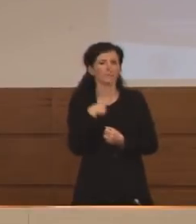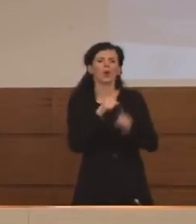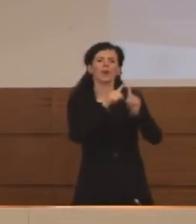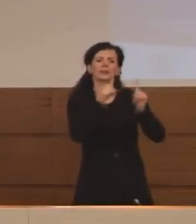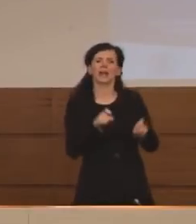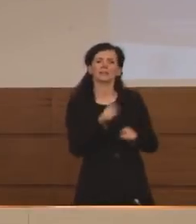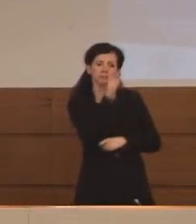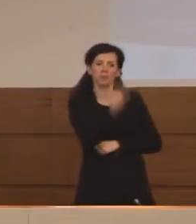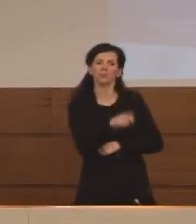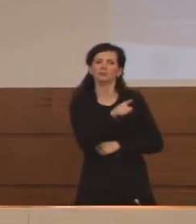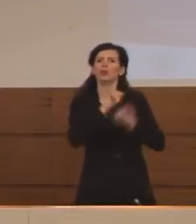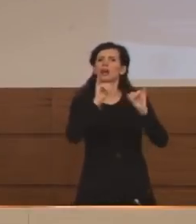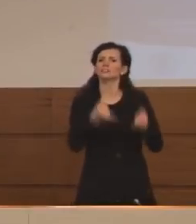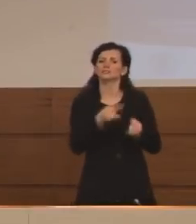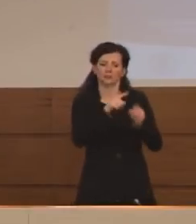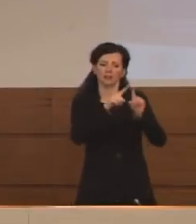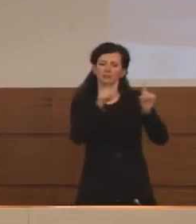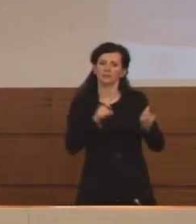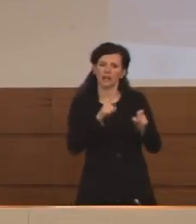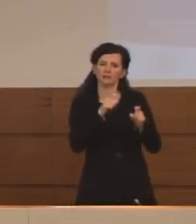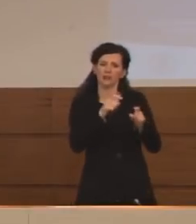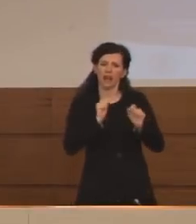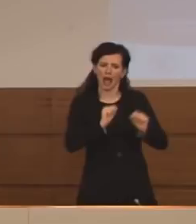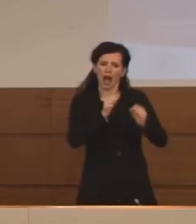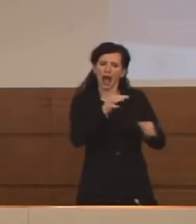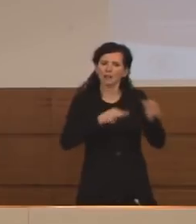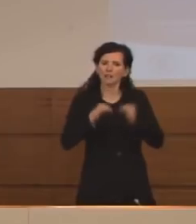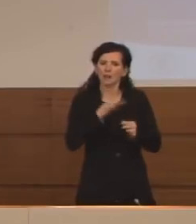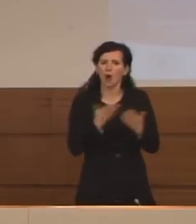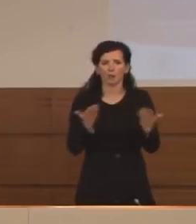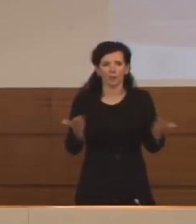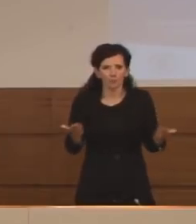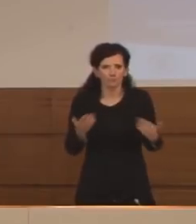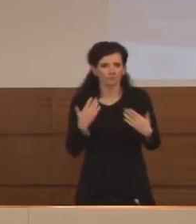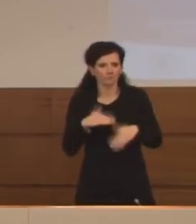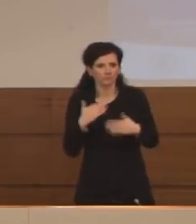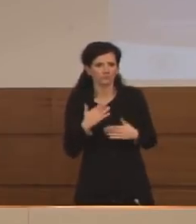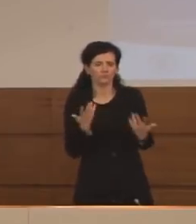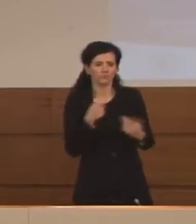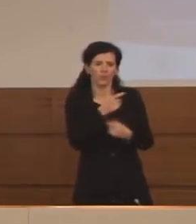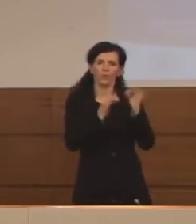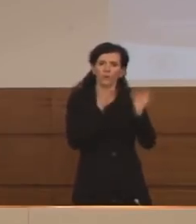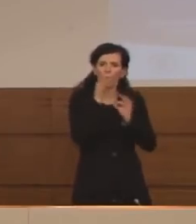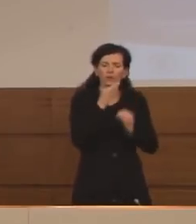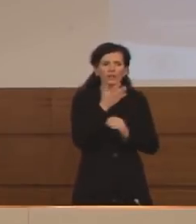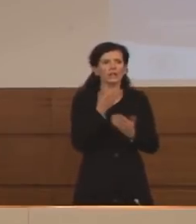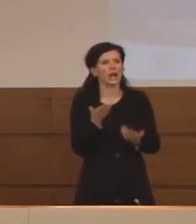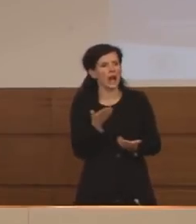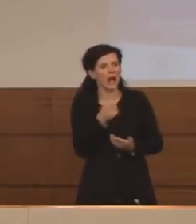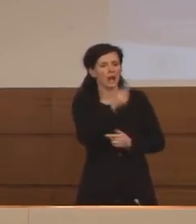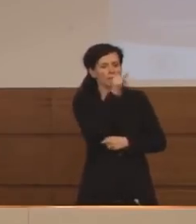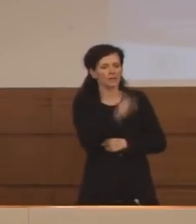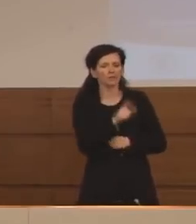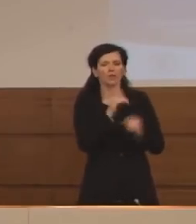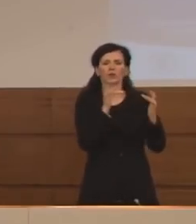io sarei contento. Ah, per la miseria! C'ho gli anticorpi vuol dire che sono stato esposto al virus, sto bene, magnifico!